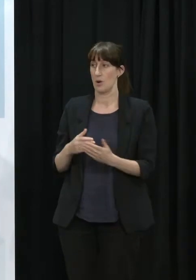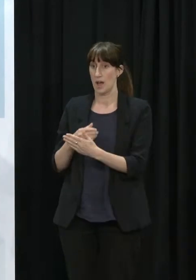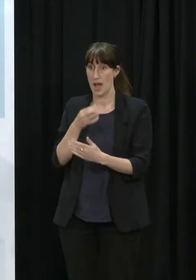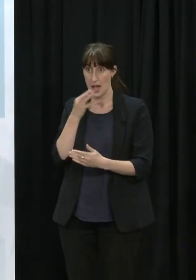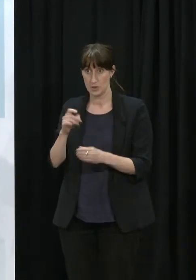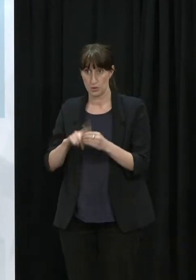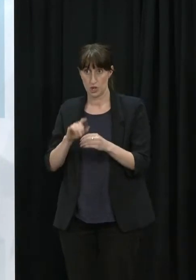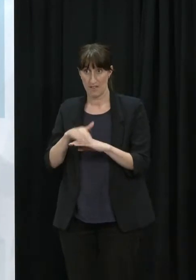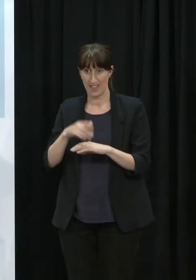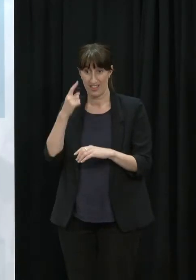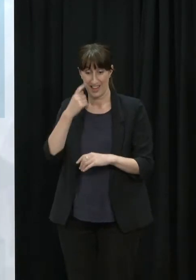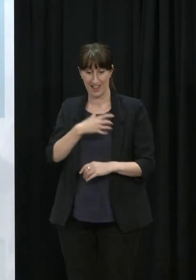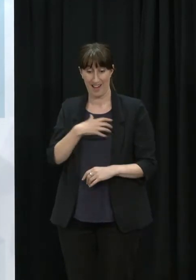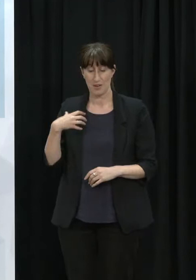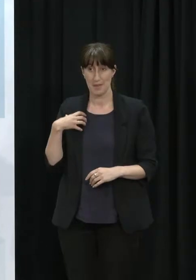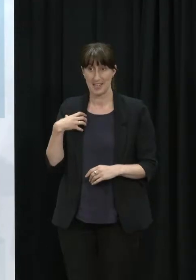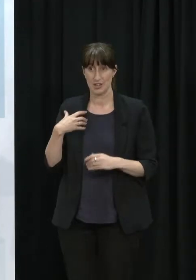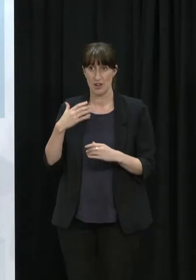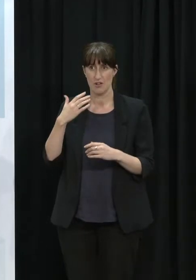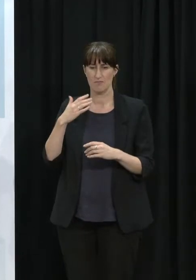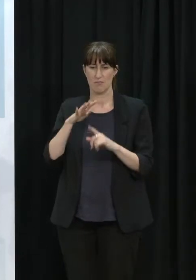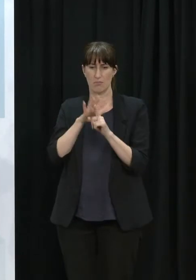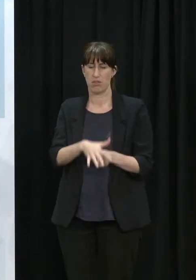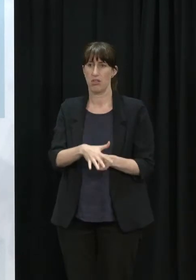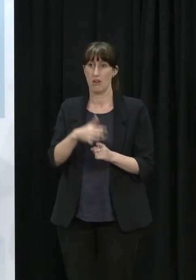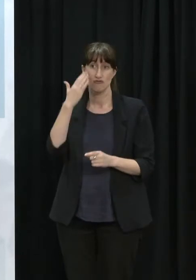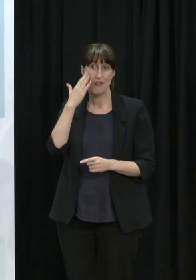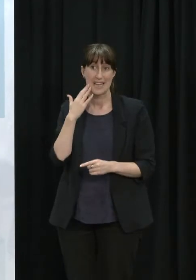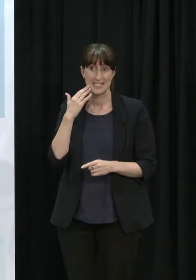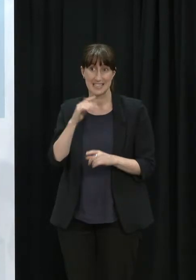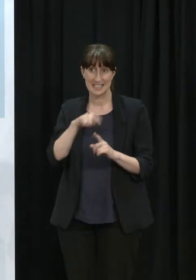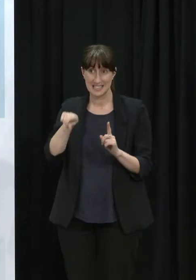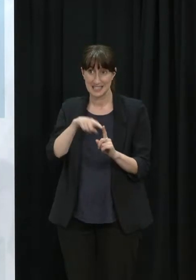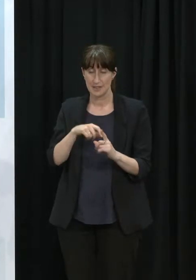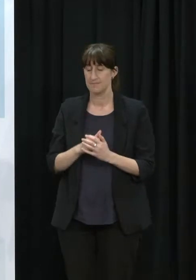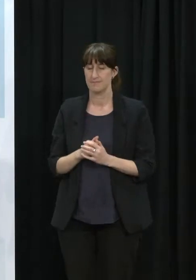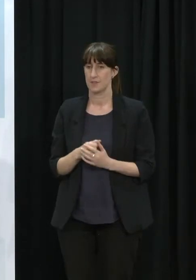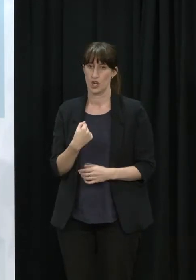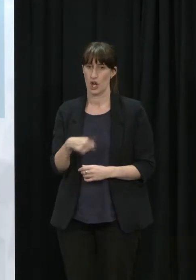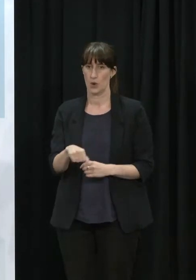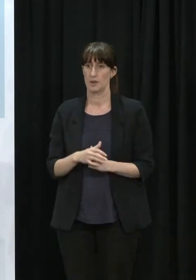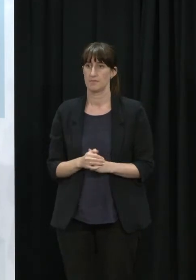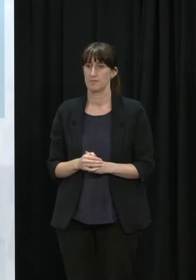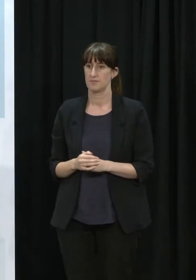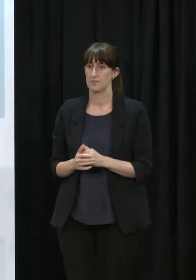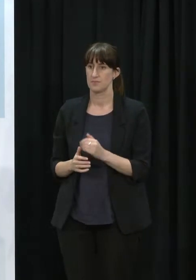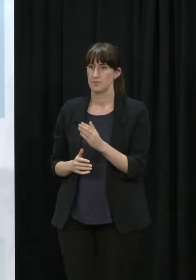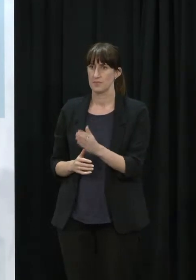etahi o aua take tika e tatauhia ana i te whakaputanga tuatahi, ka taea e taatau karo